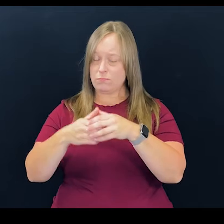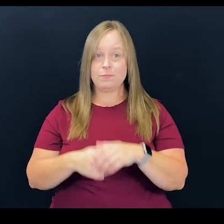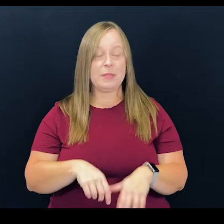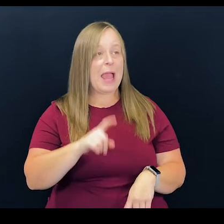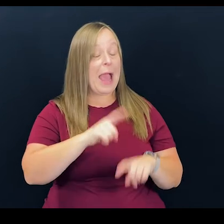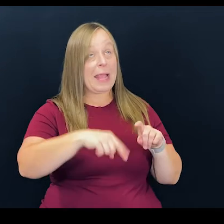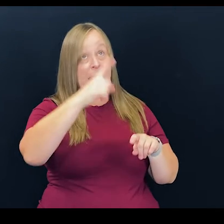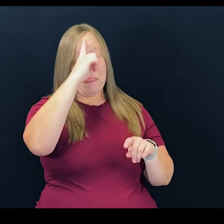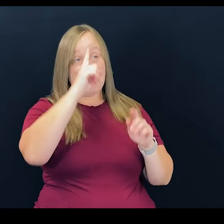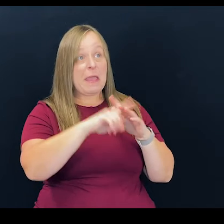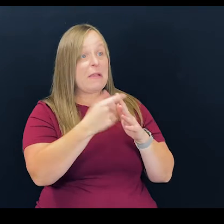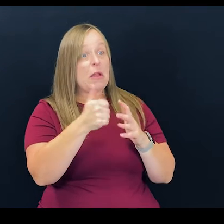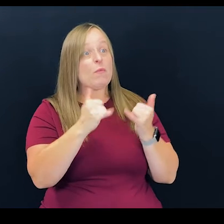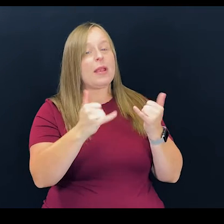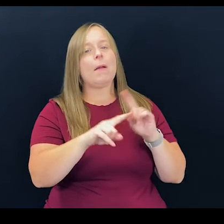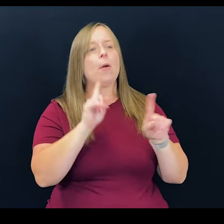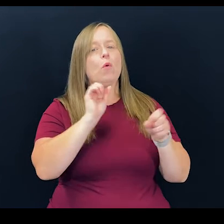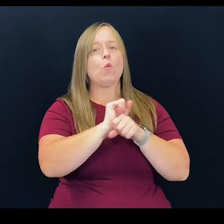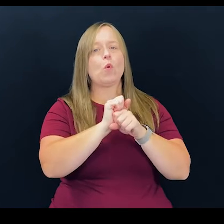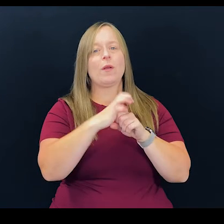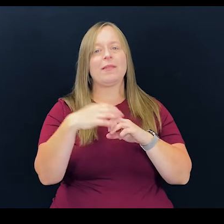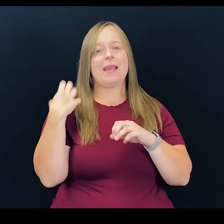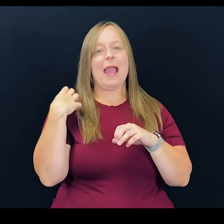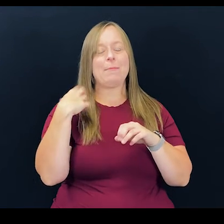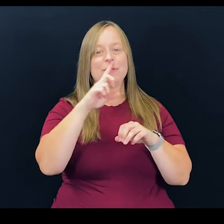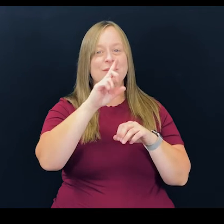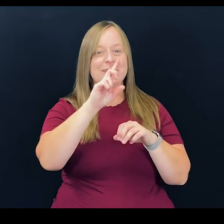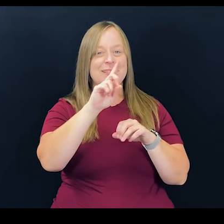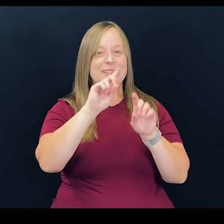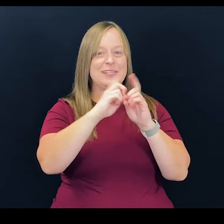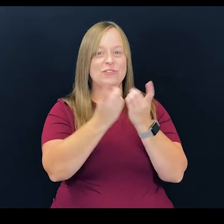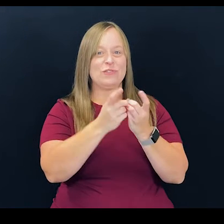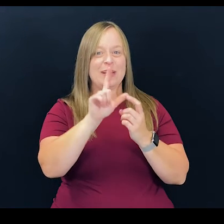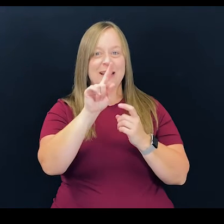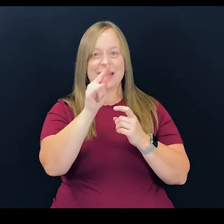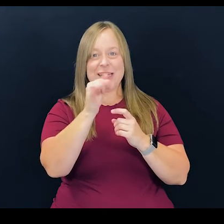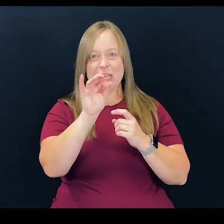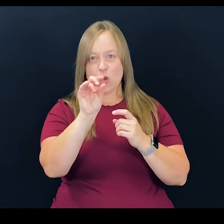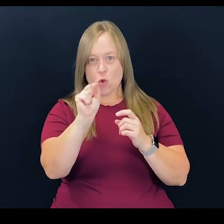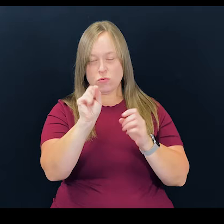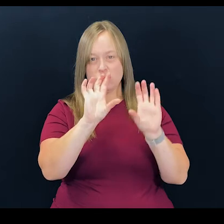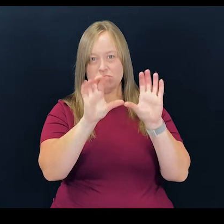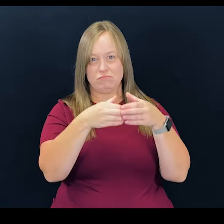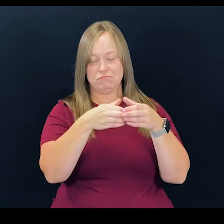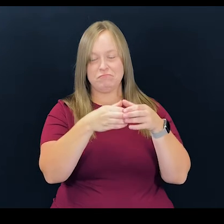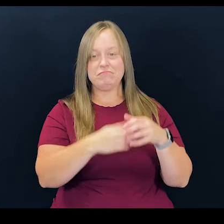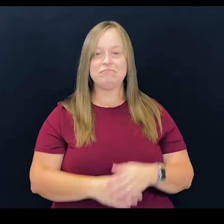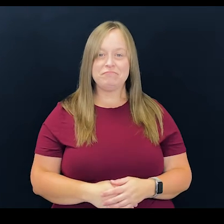Por ahorita que sepa no, pero siempre nosotros trabajamos con Capital District Latinos